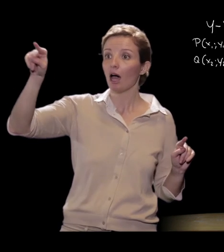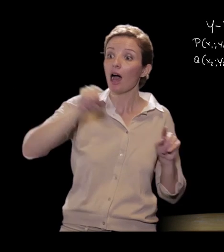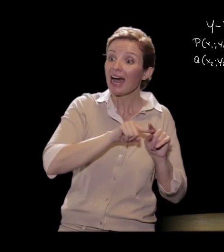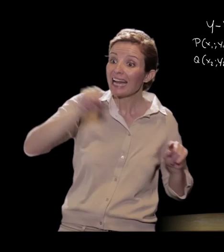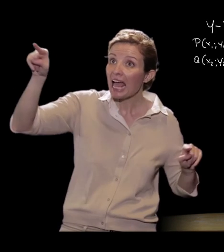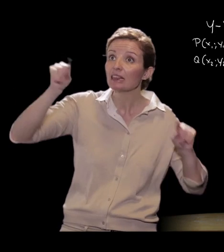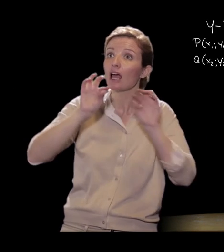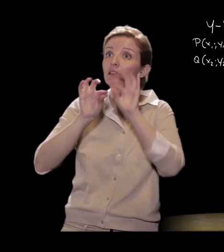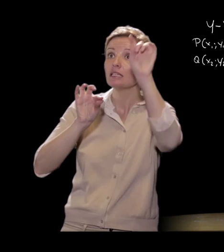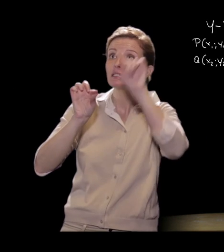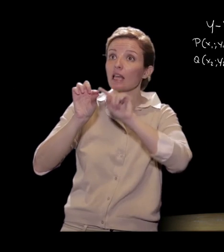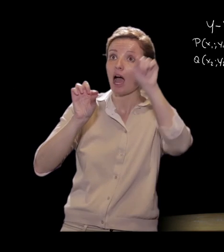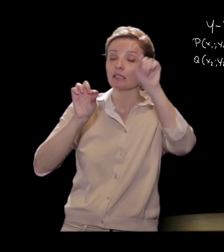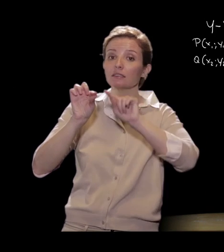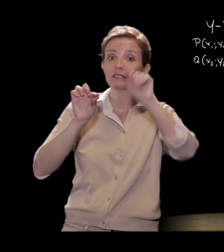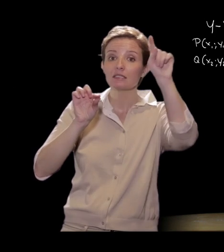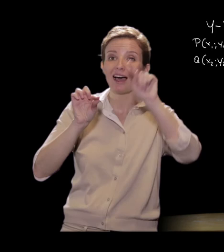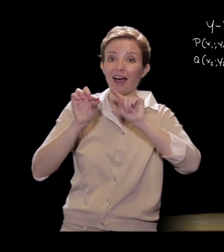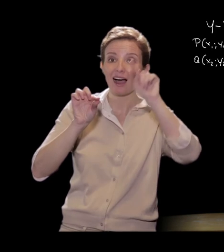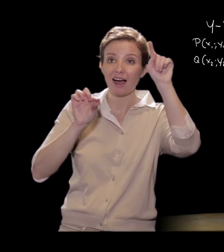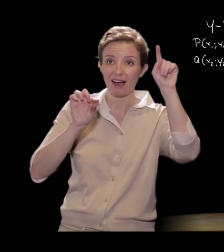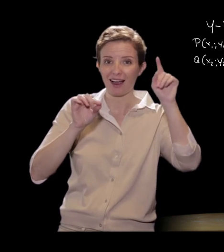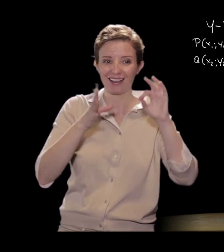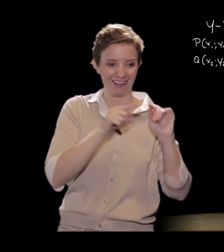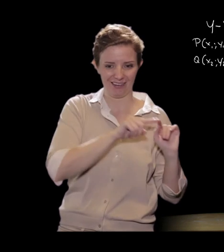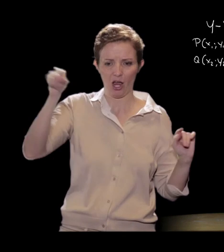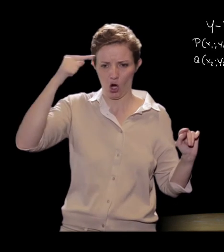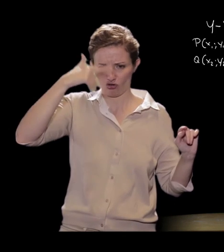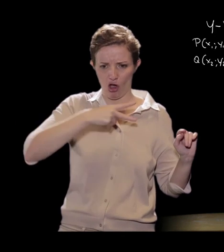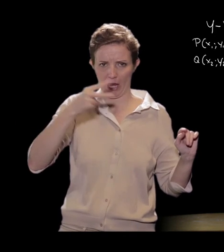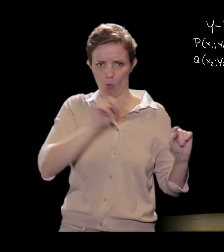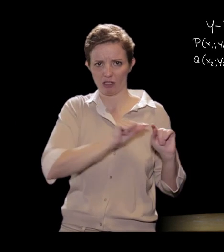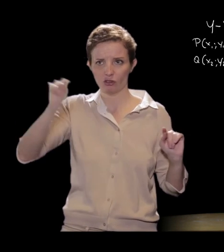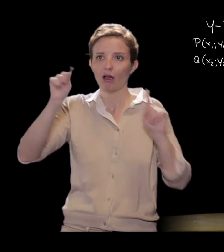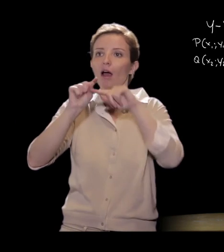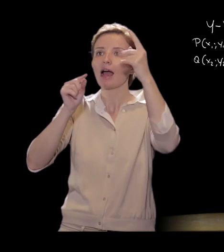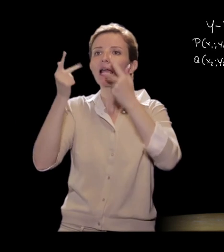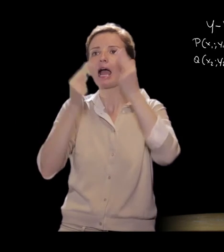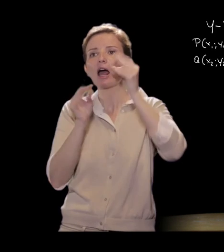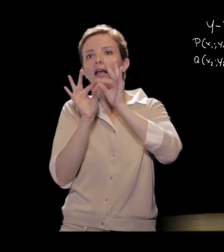La distanza del punto dalla retta è quel segmento che ha il punto P come estremo